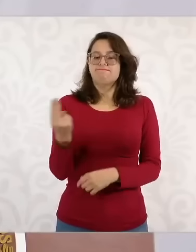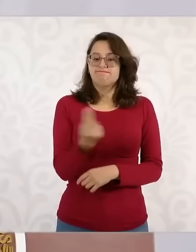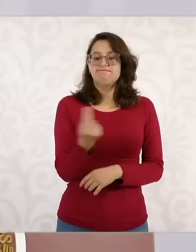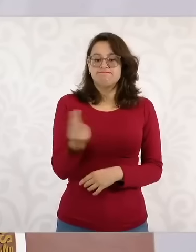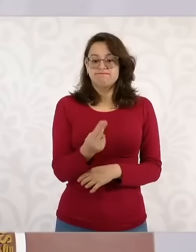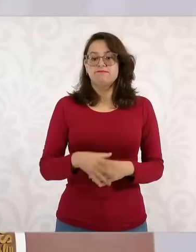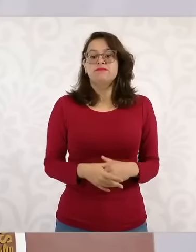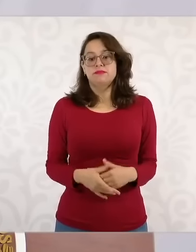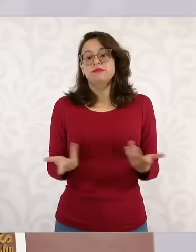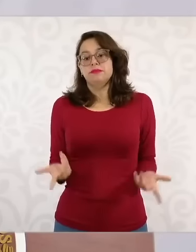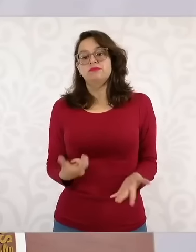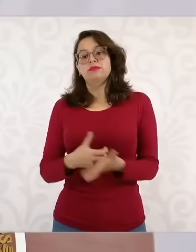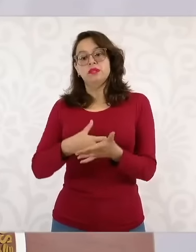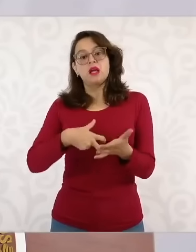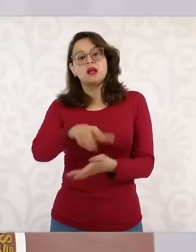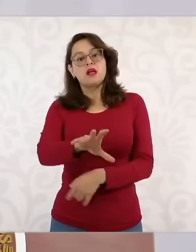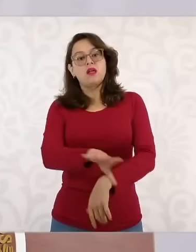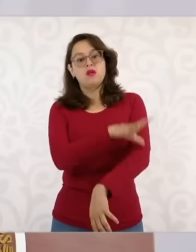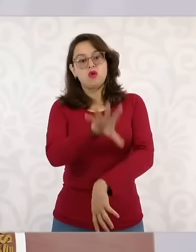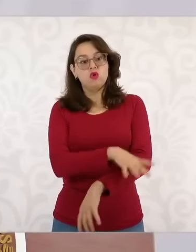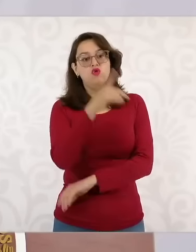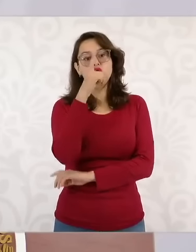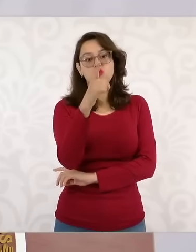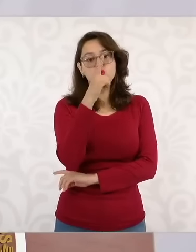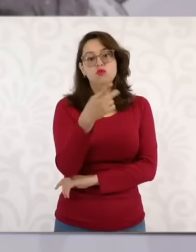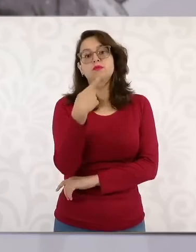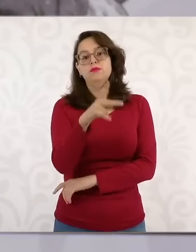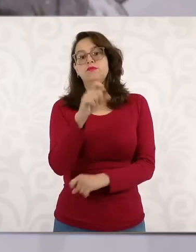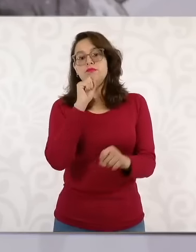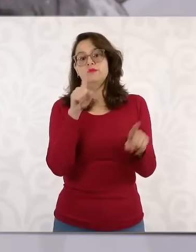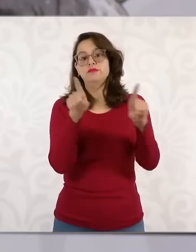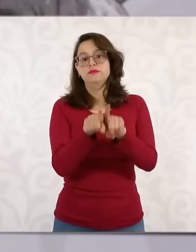eléctrica, producción de energía eléctrica y al mismo tiempo transmisión y distribución.